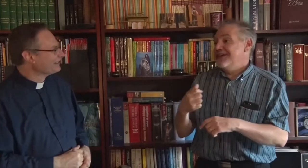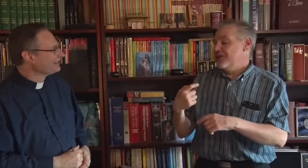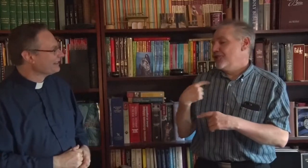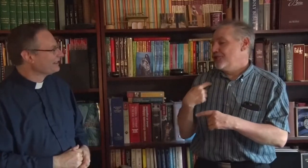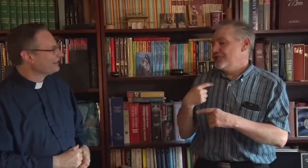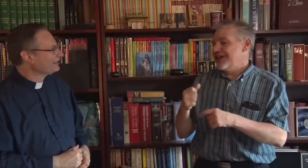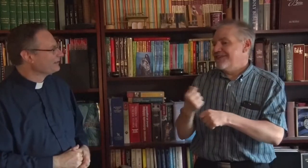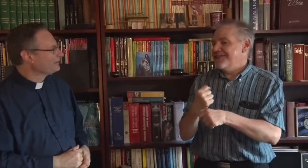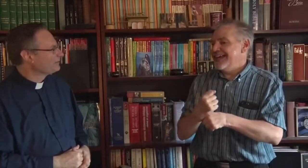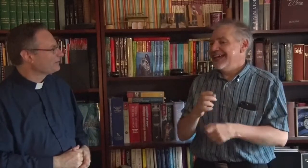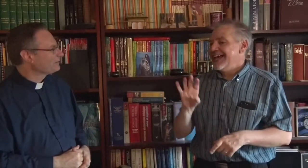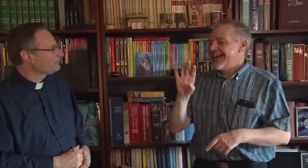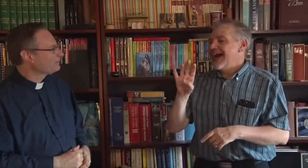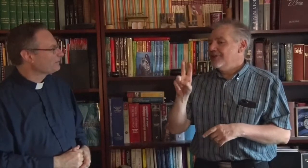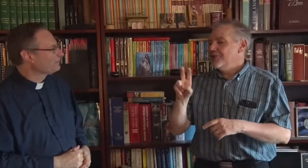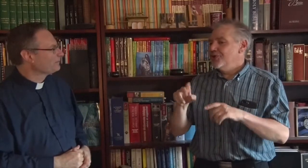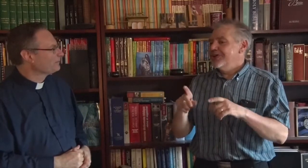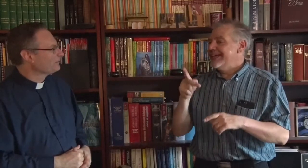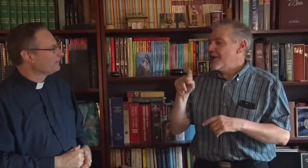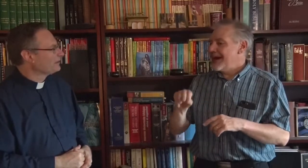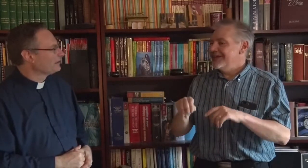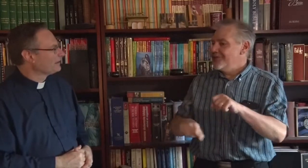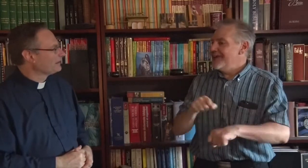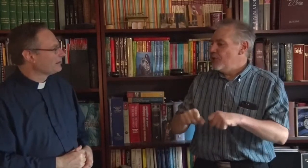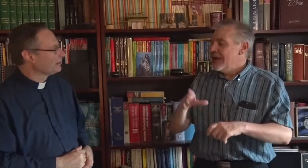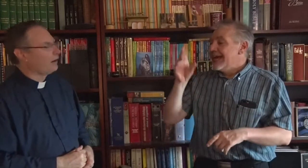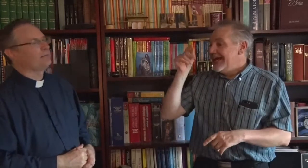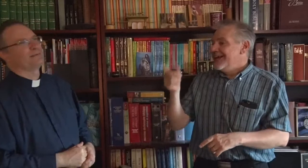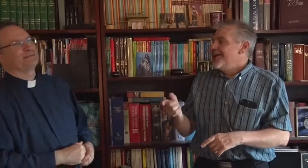que j’avais fait 42 km de vélo.